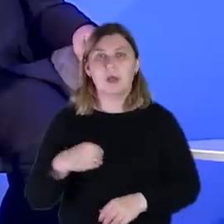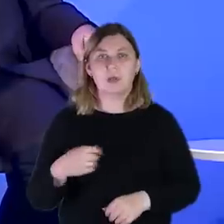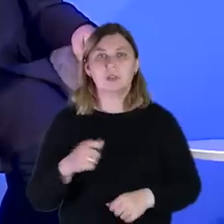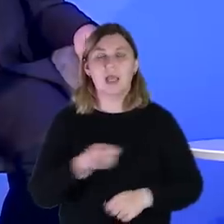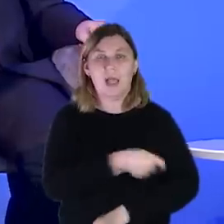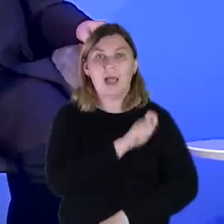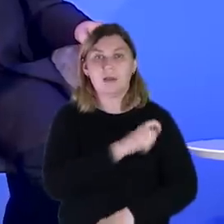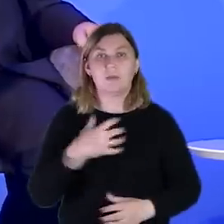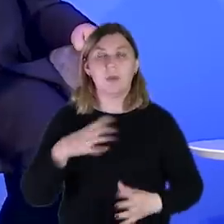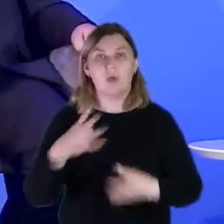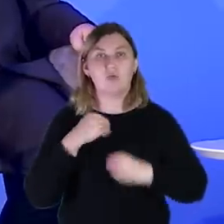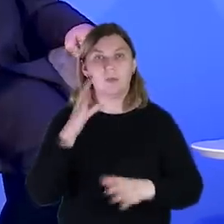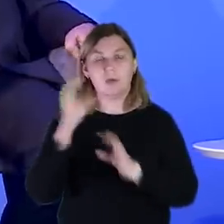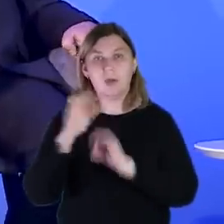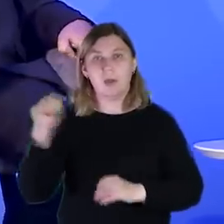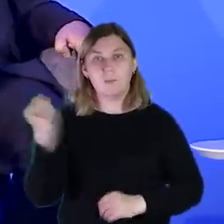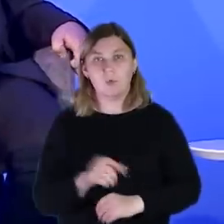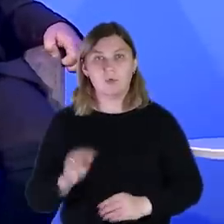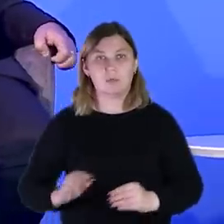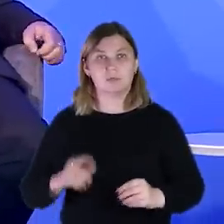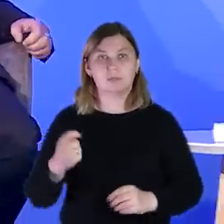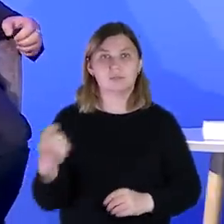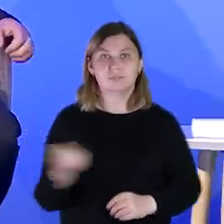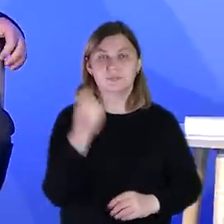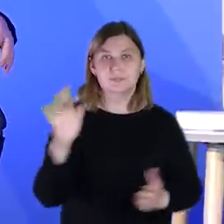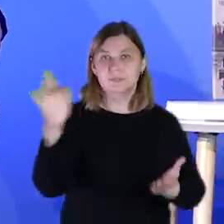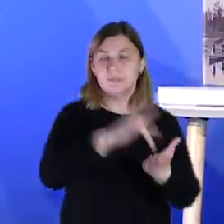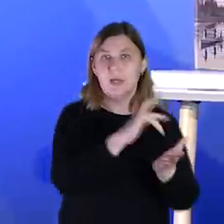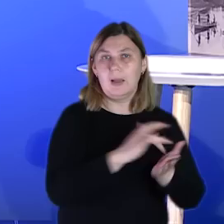żeby zdobyć jakąkolwiek informację, musiał się przemieszczać bez jakiegokolwiek